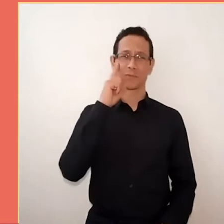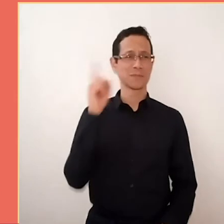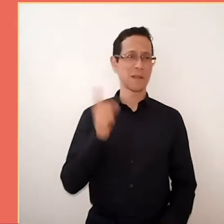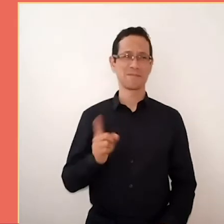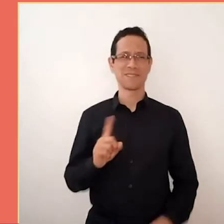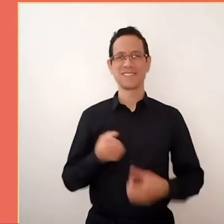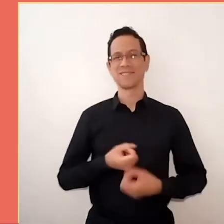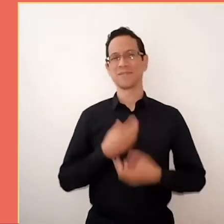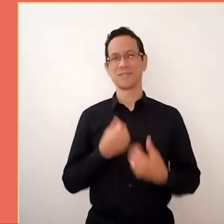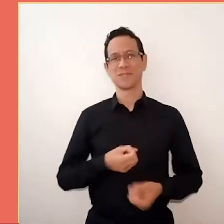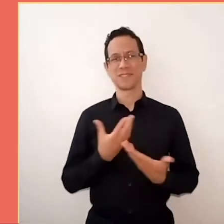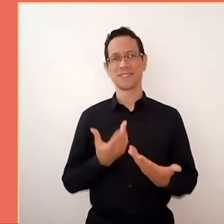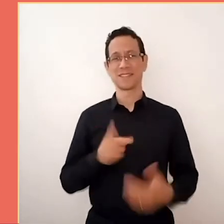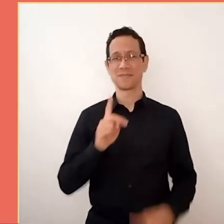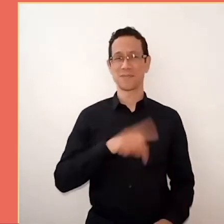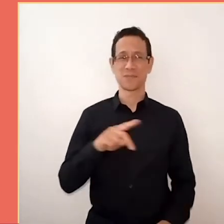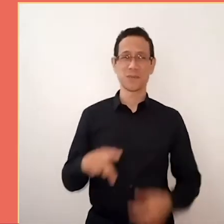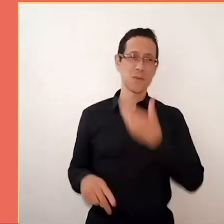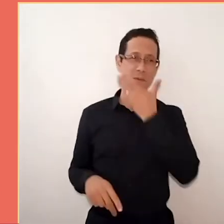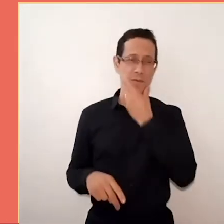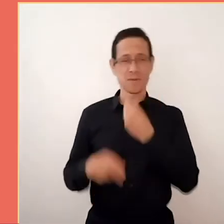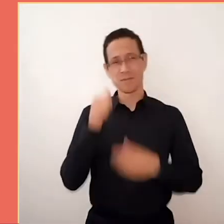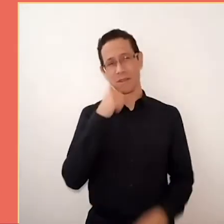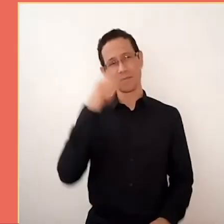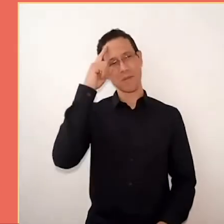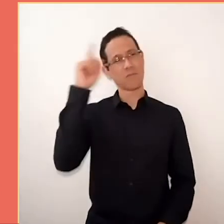Os professores e as professoras não sabem trabalhar poesia.